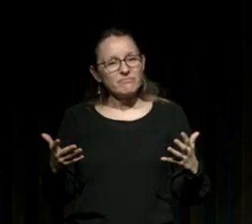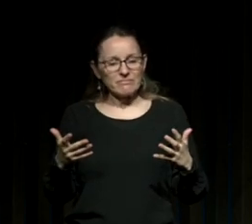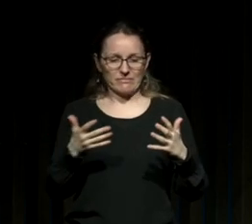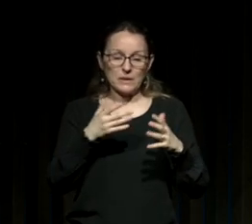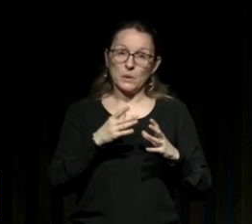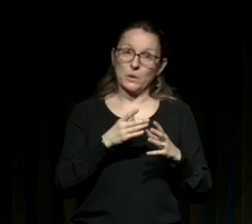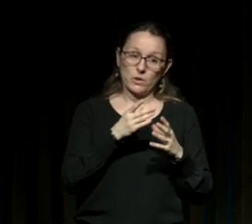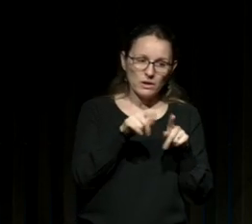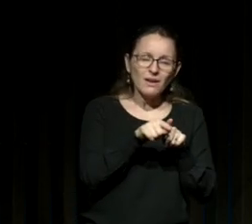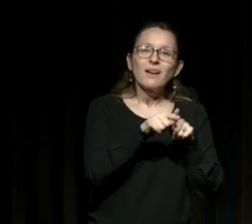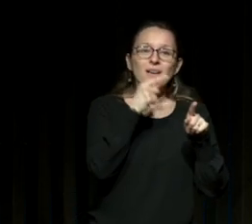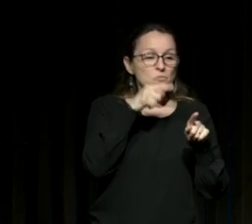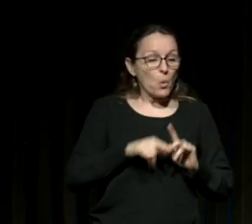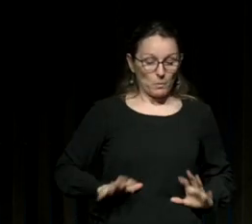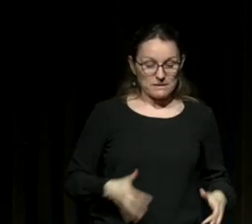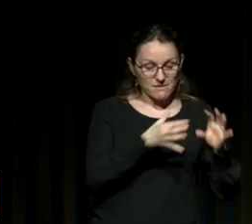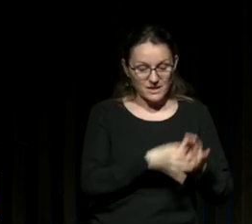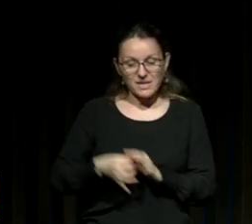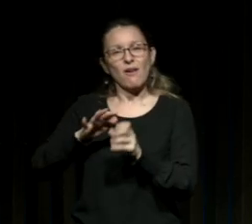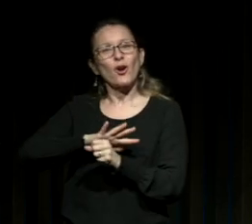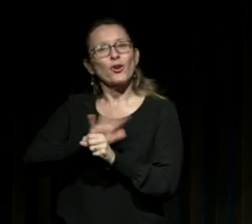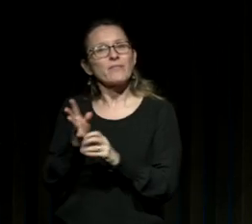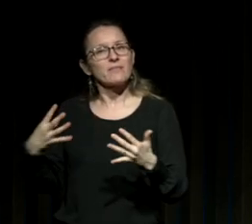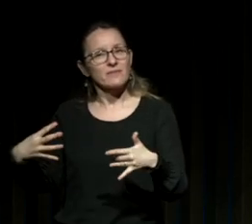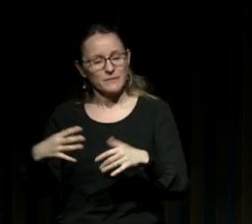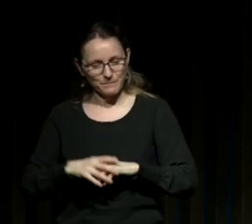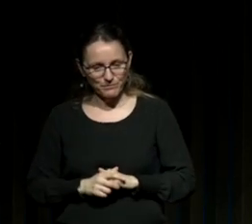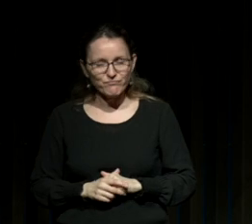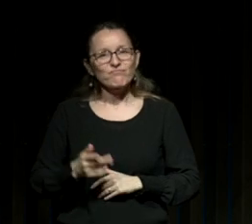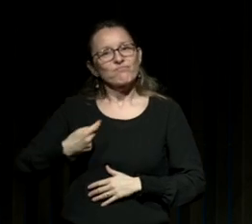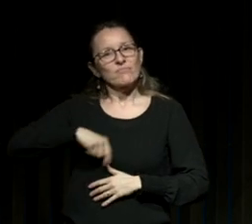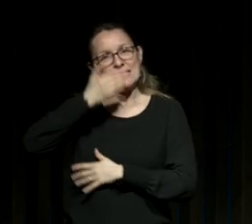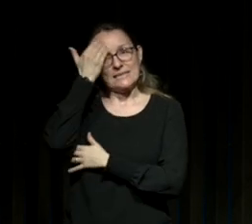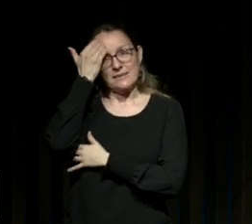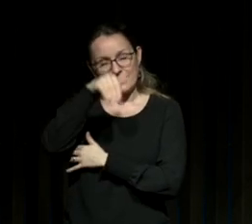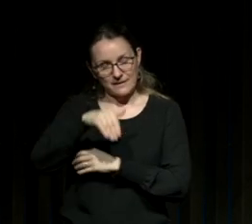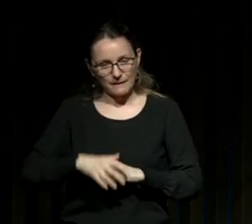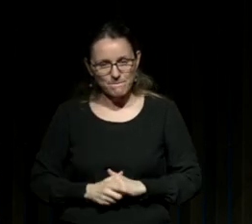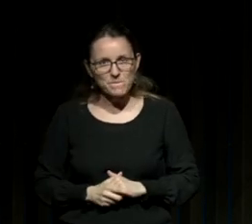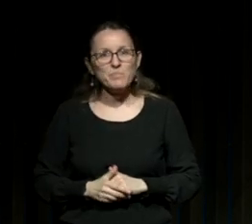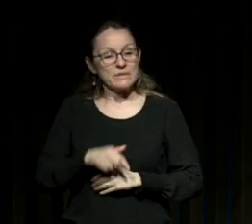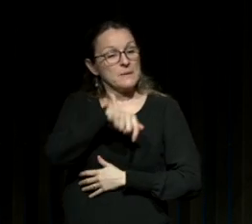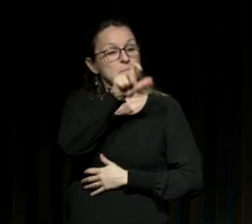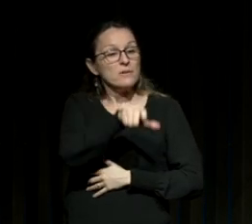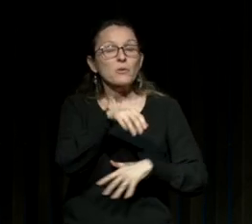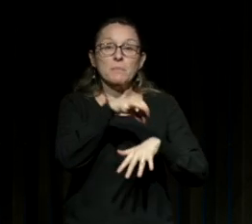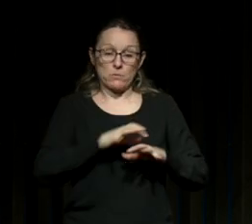et lakovic 19 on sait maintenant de façon certaine que les patients qui souffrent d'obésité sont